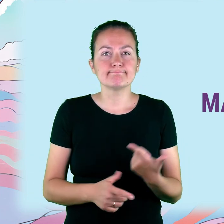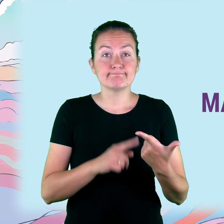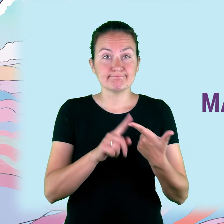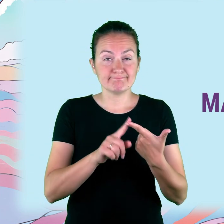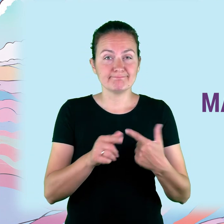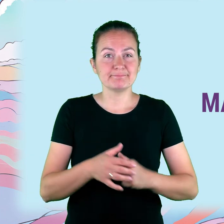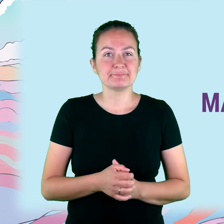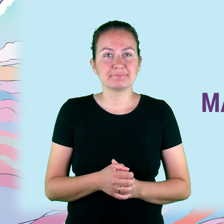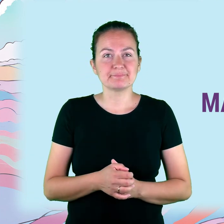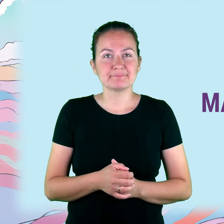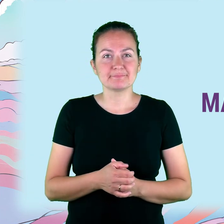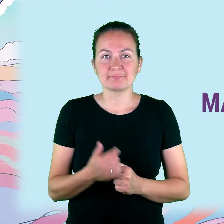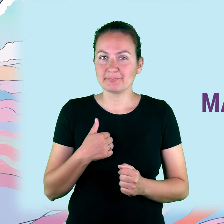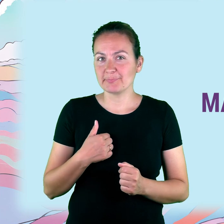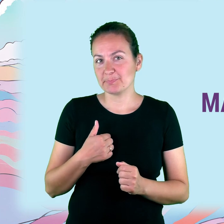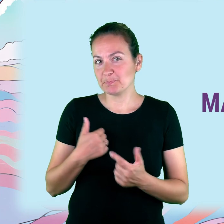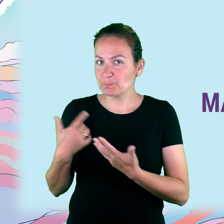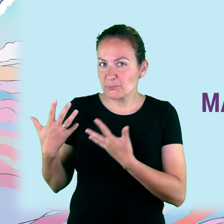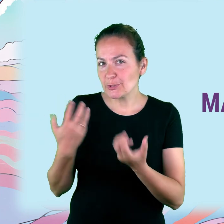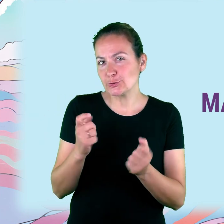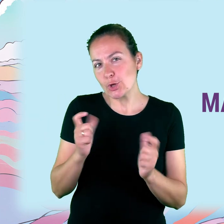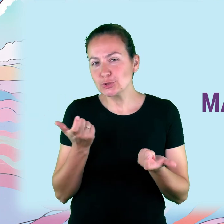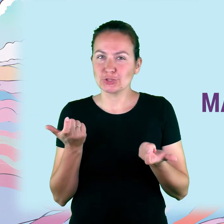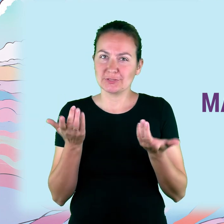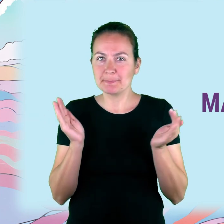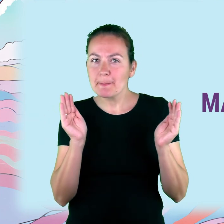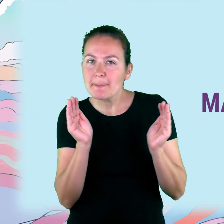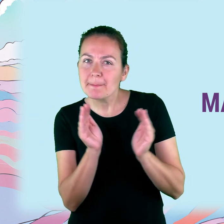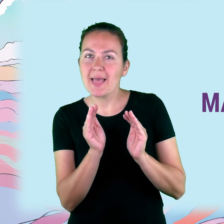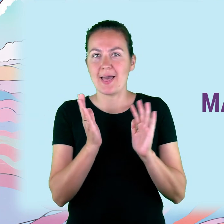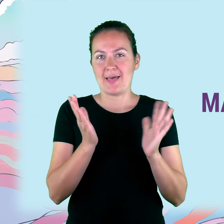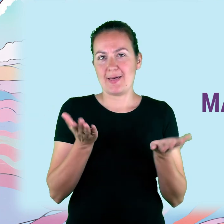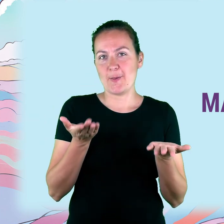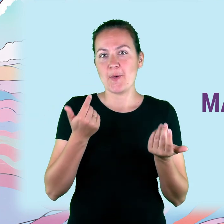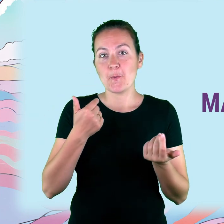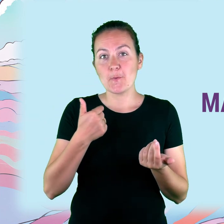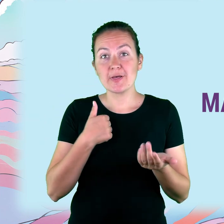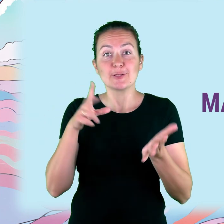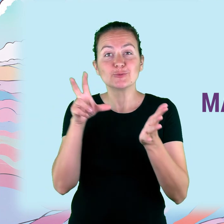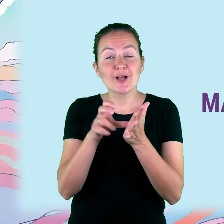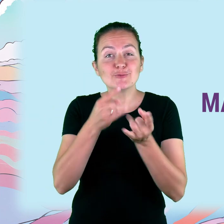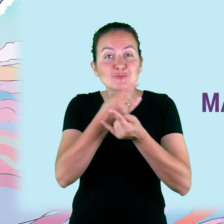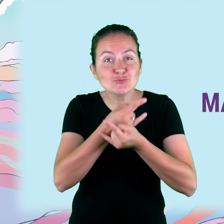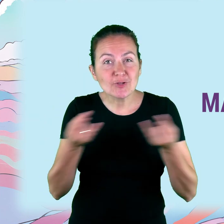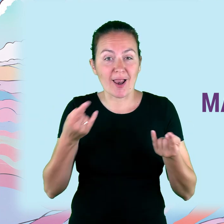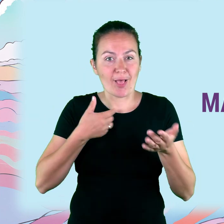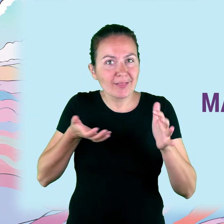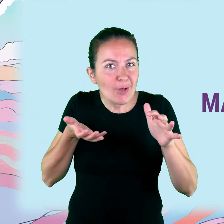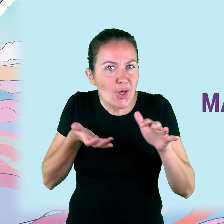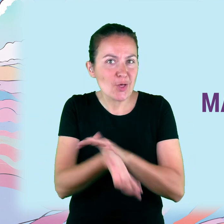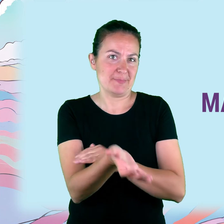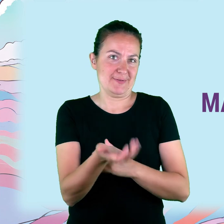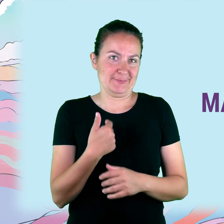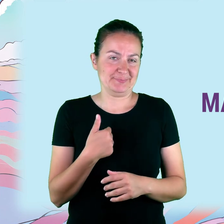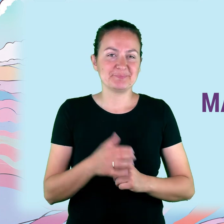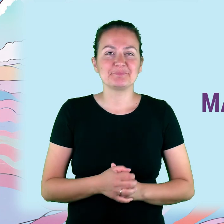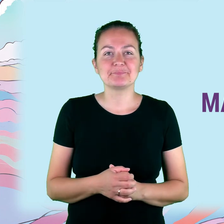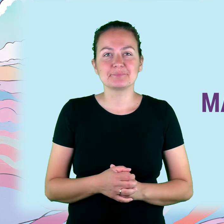2. Mam dla nas małe co nieco. Sama upiekłam ciasteczka czekoladowe!